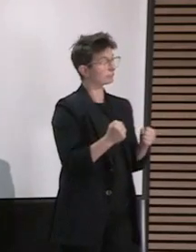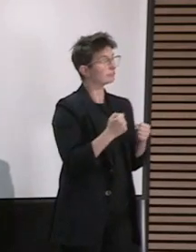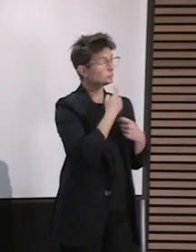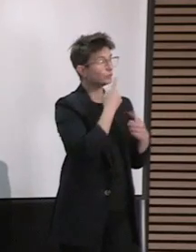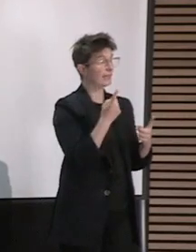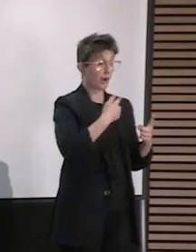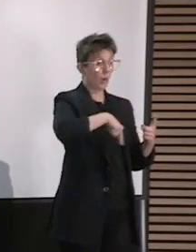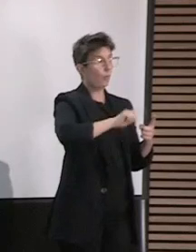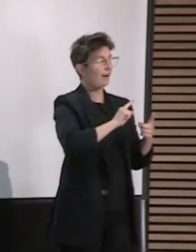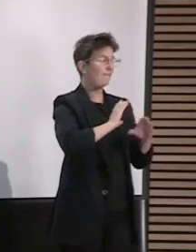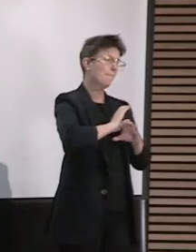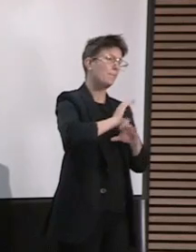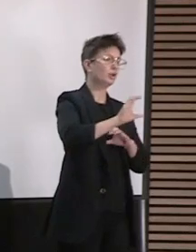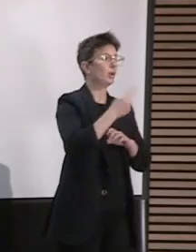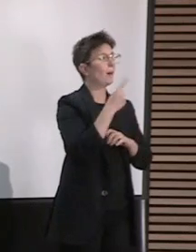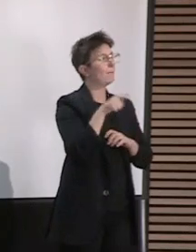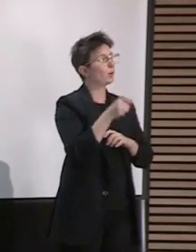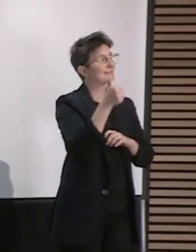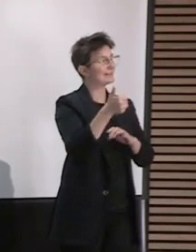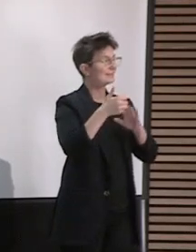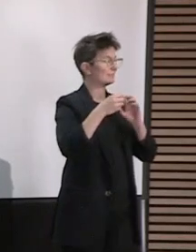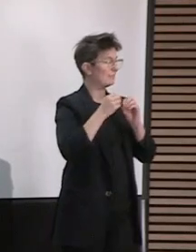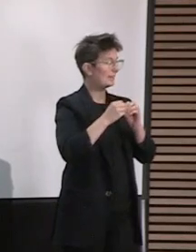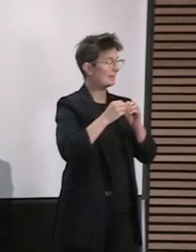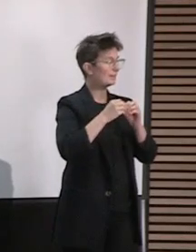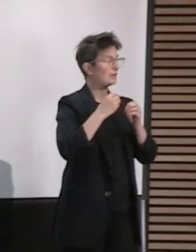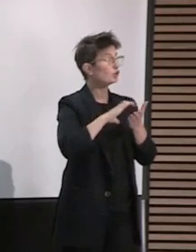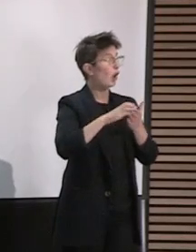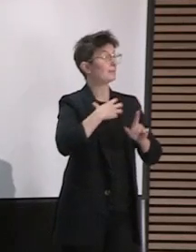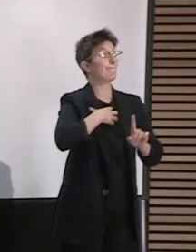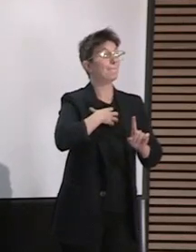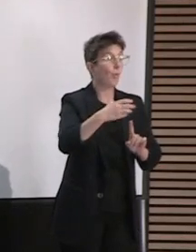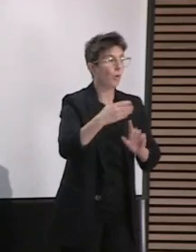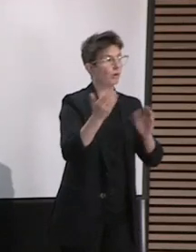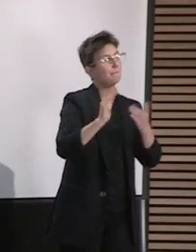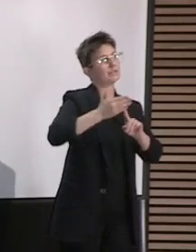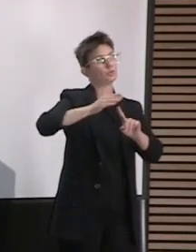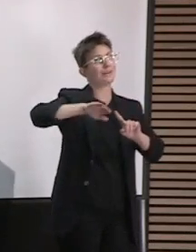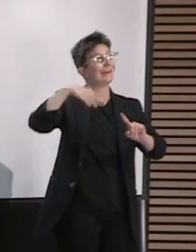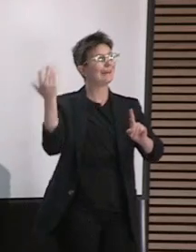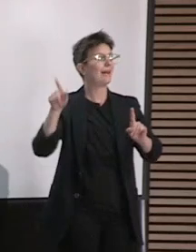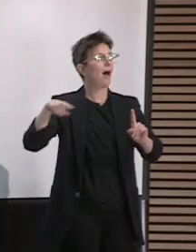o a raatau putea mai i te-